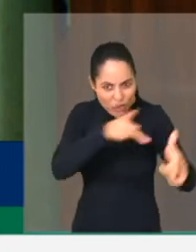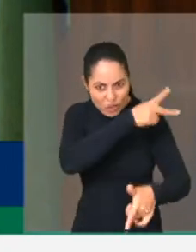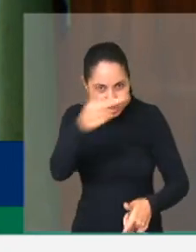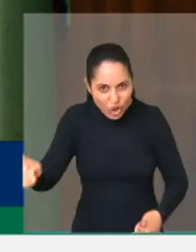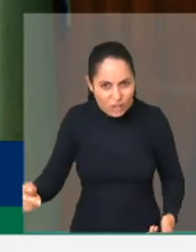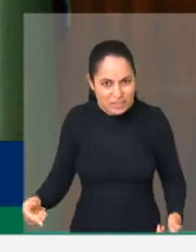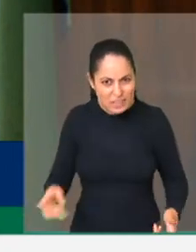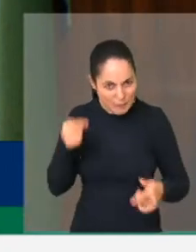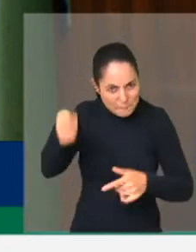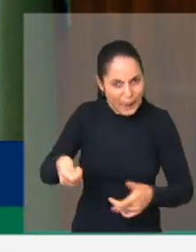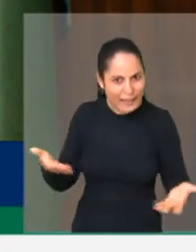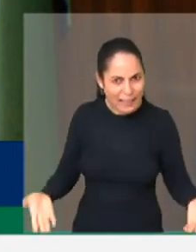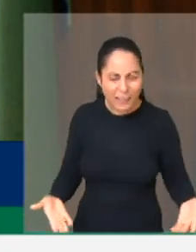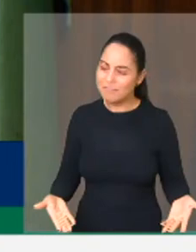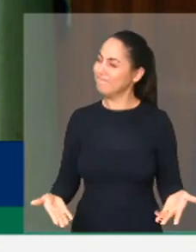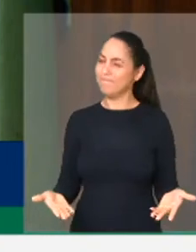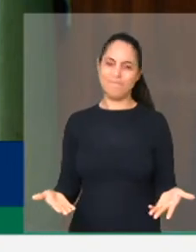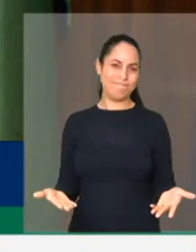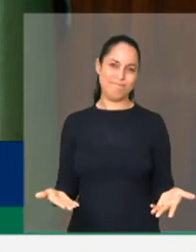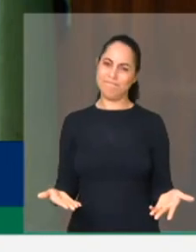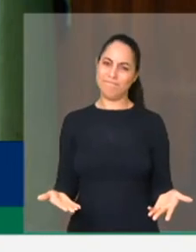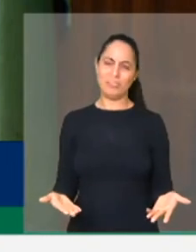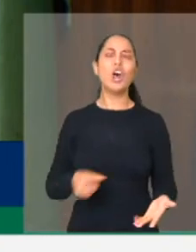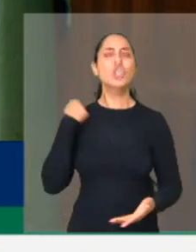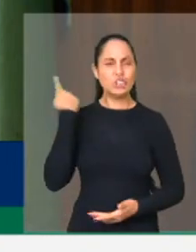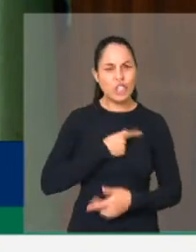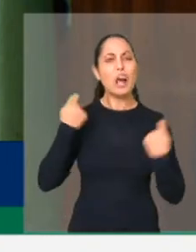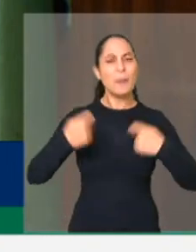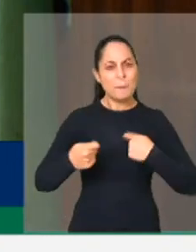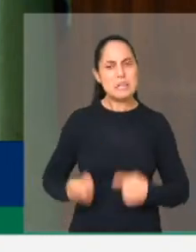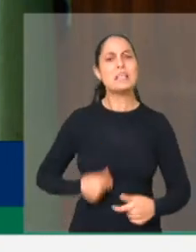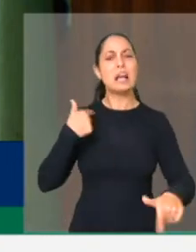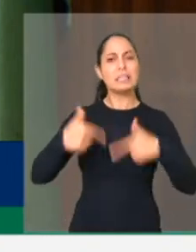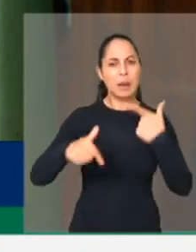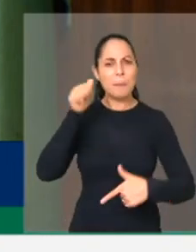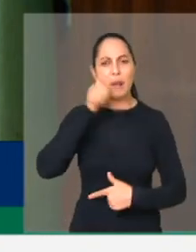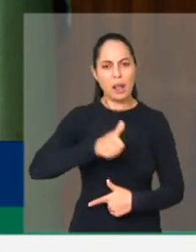PARA DEFENDER A VIDA DAS TRABALHADORAS DOMÀSTICAS QUE HÁ TANTO SÃO VILIPENDIADOS